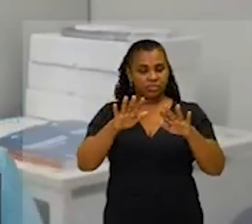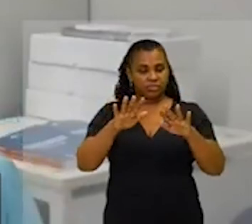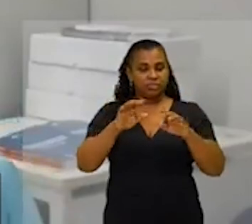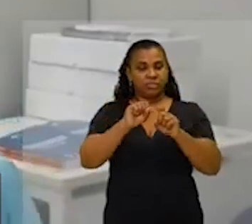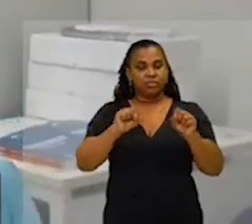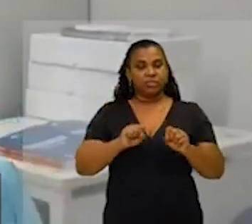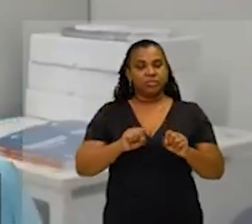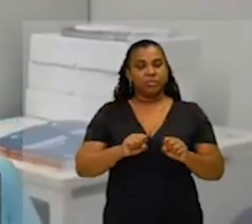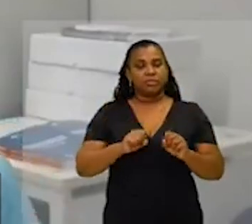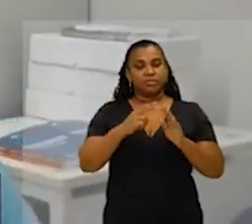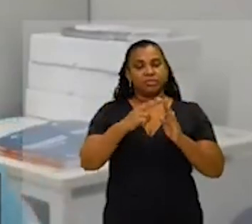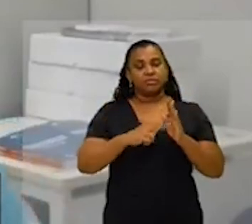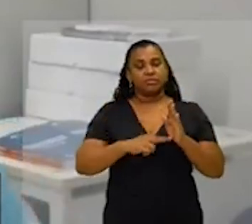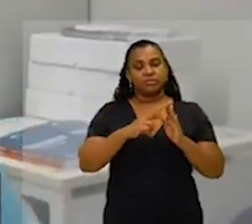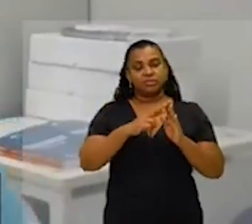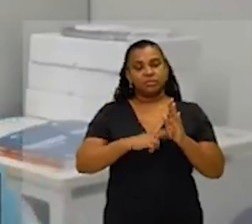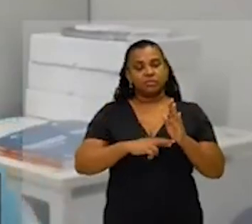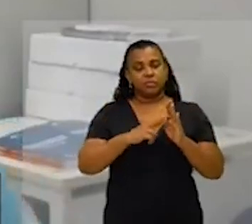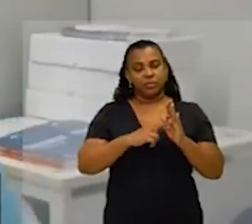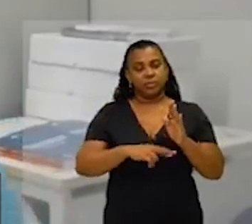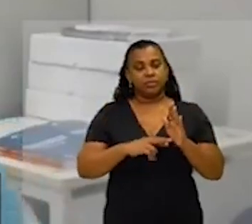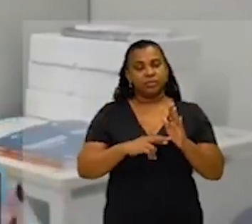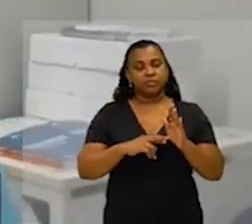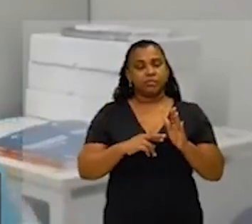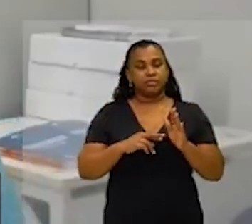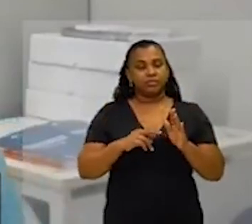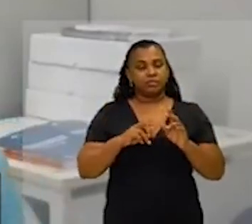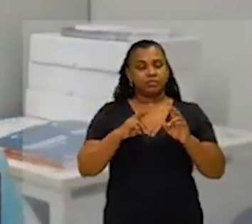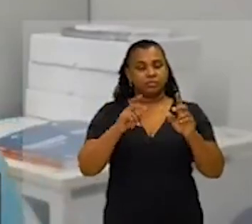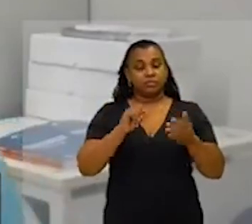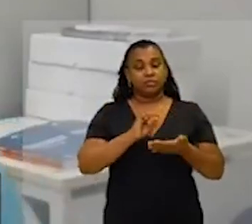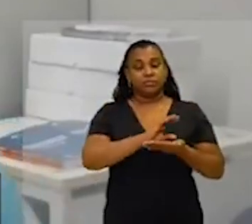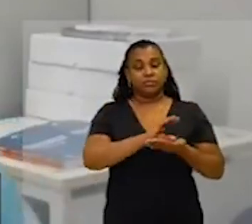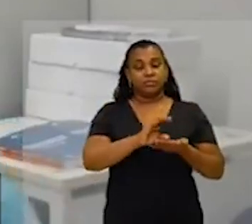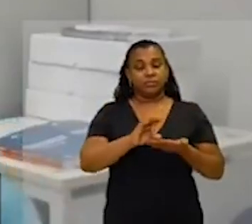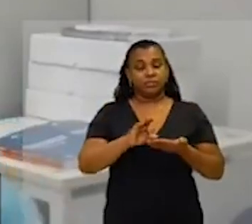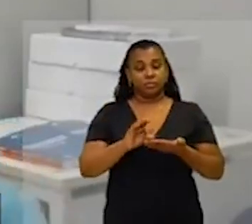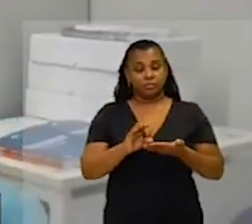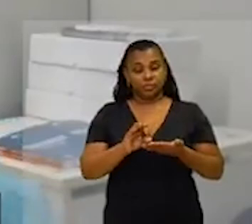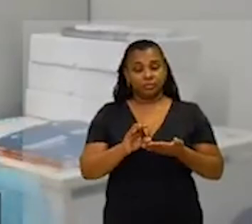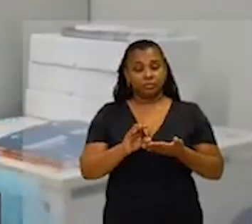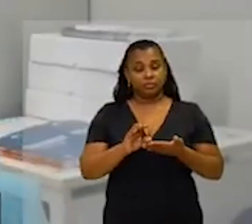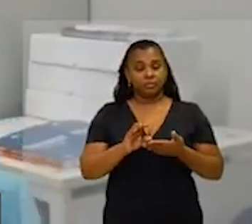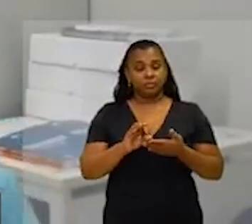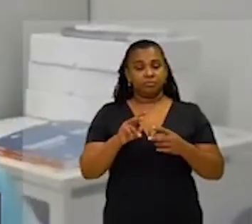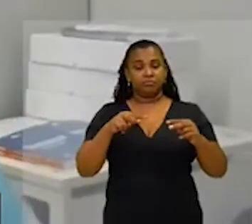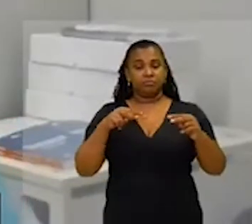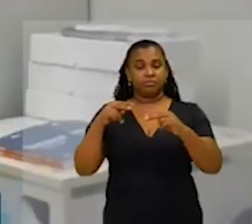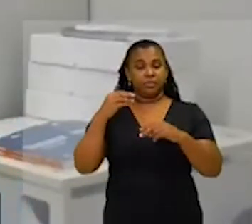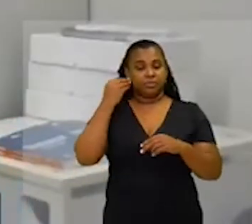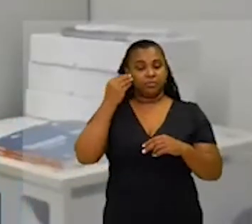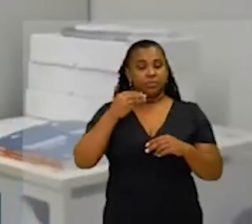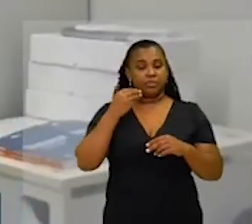a respeito da do financiamento de um modo geral com esse olhar né com esse olhar da inclusão dos